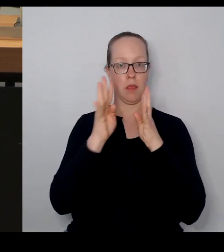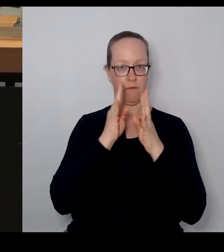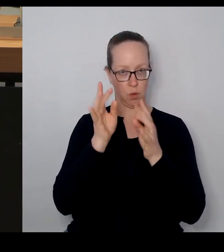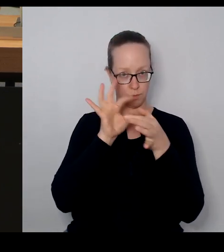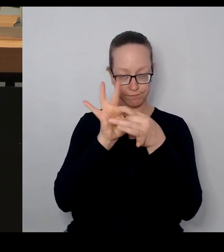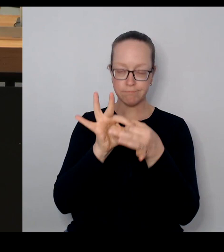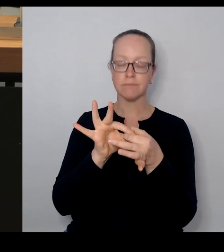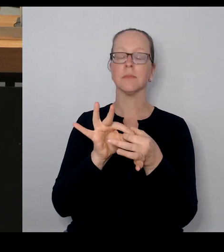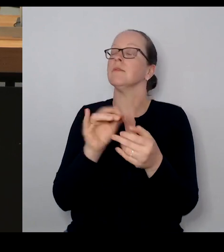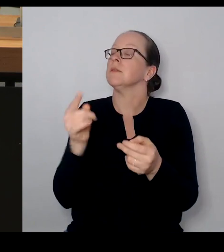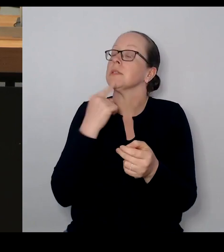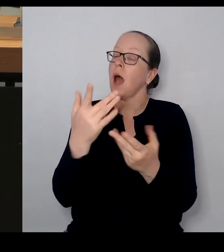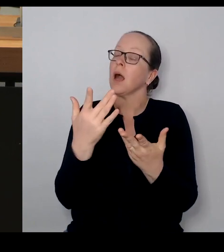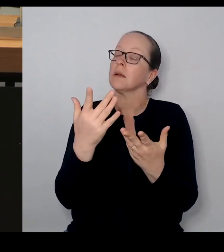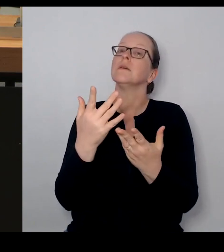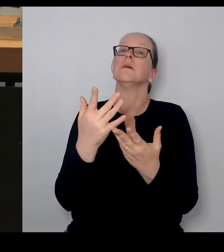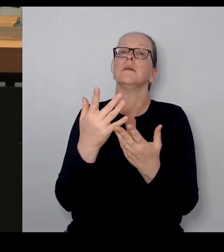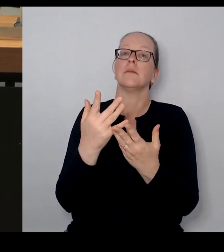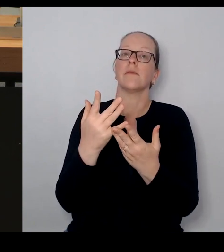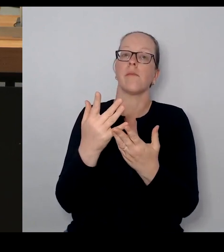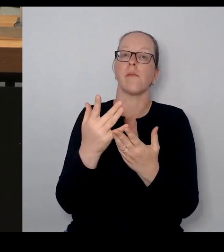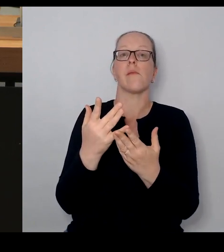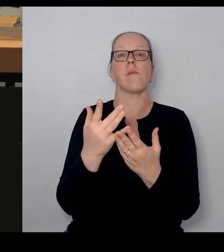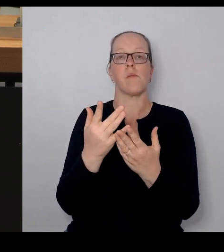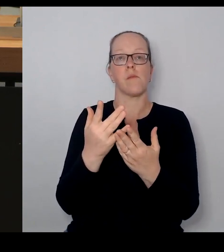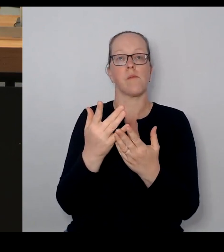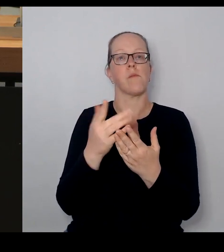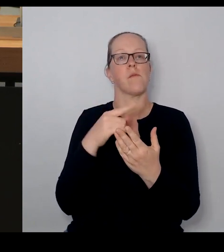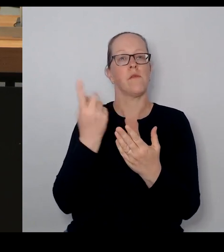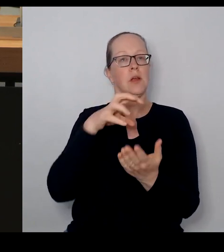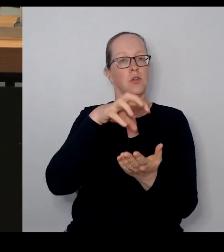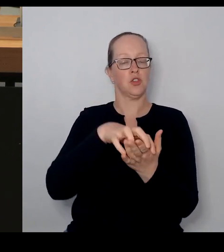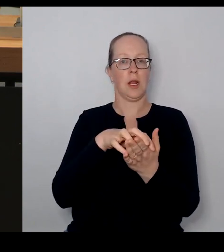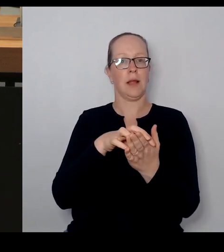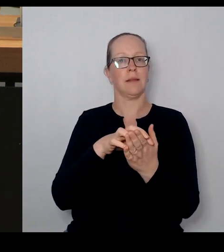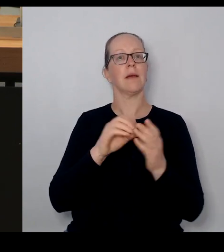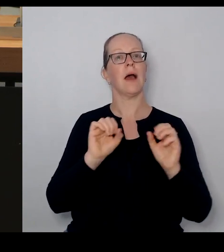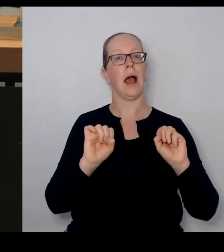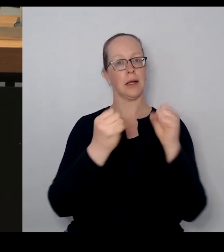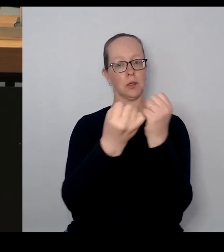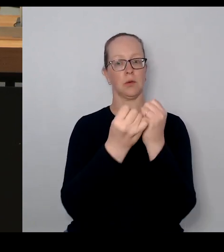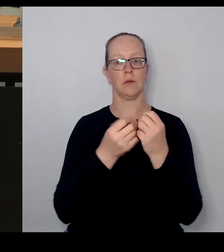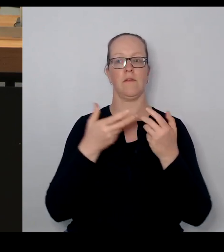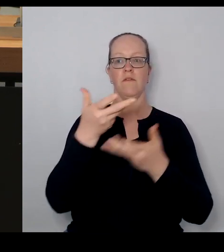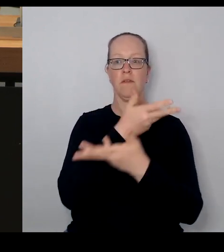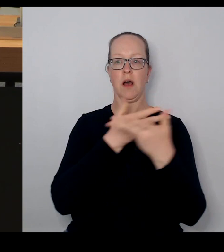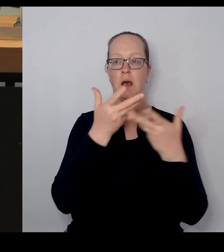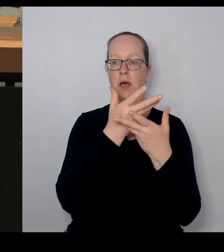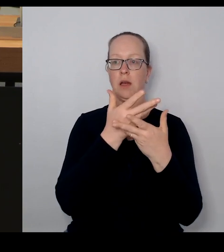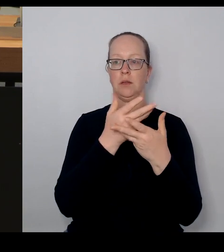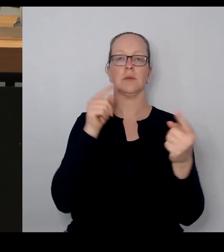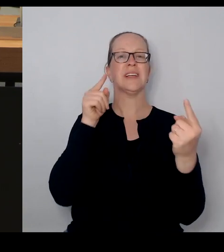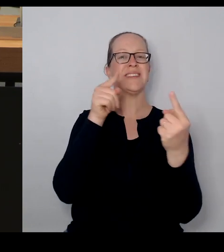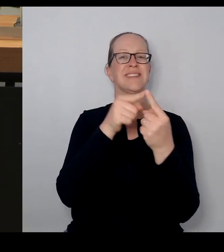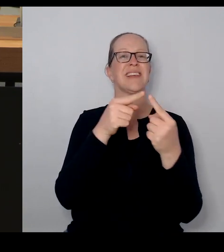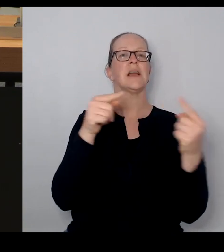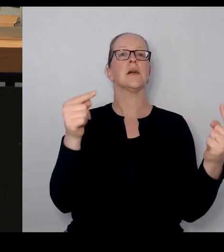um Zielkonflikte der Flächen, dann verliert fast immer das Regenwasser. Und ich finde, das ist ein großes Problem.